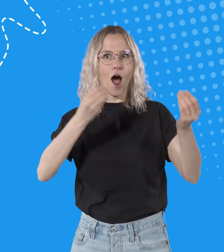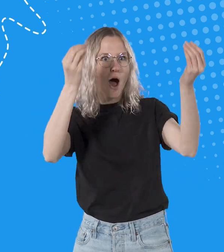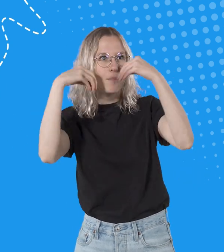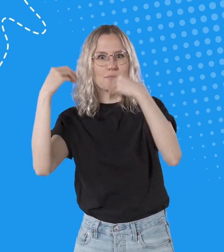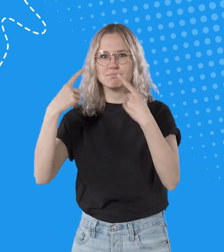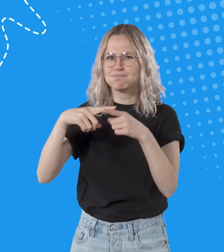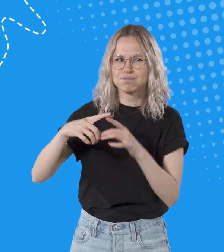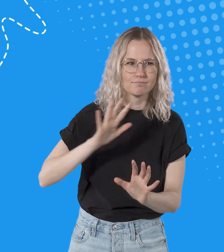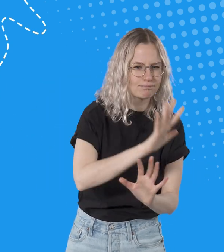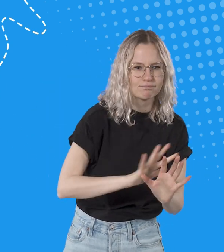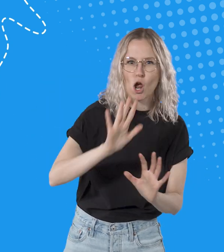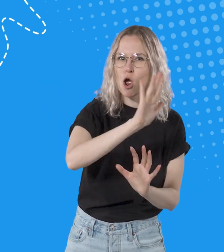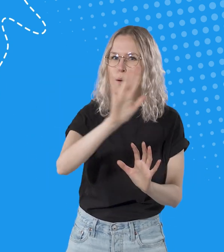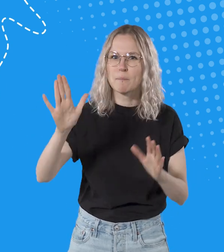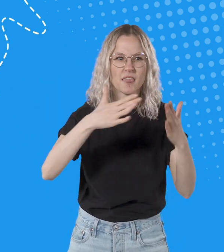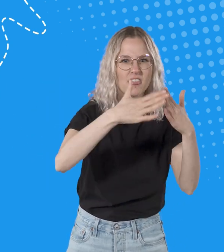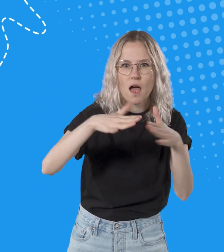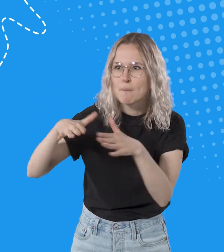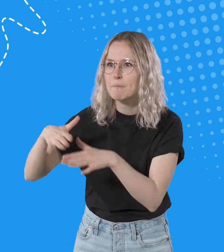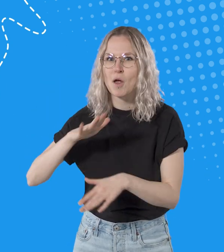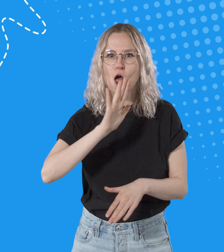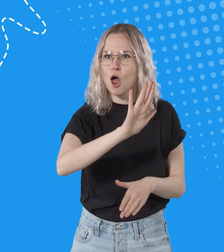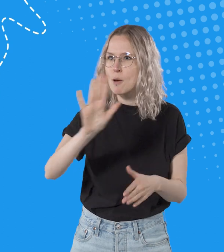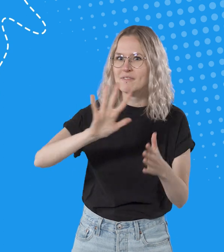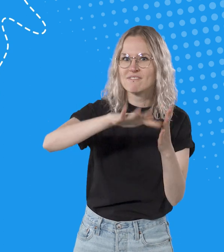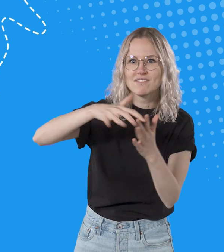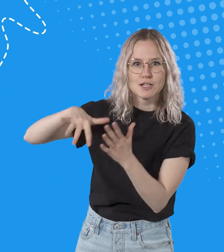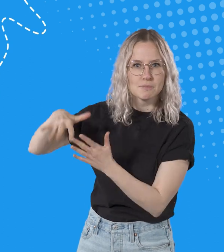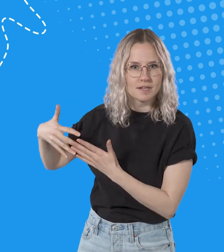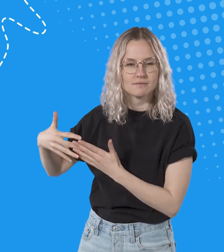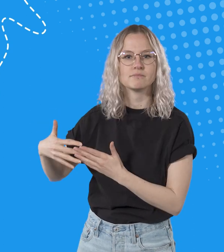oppia eri maiden tapoja ja viittomakieltä.